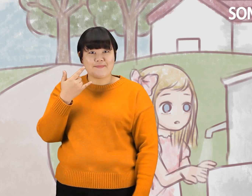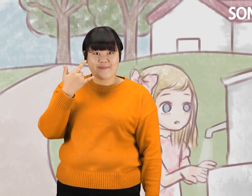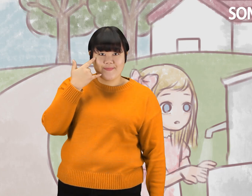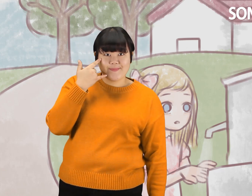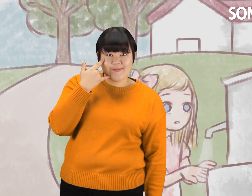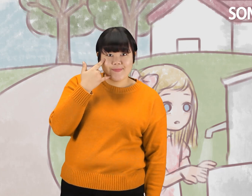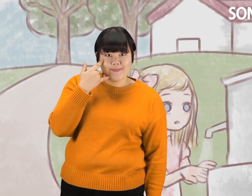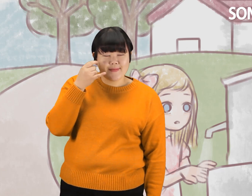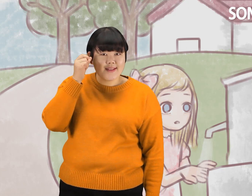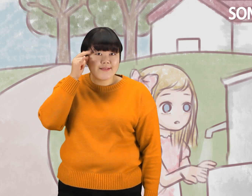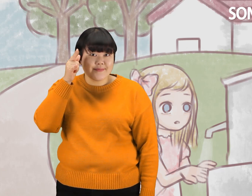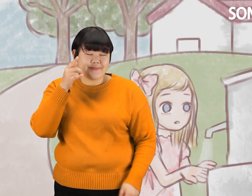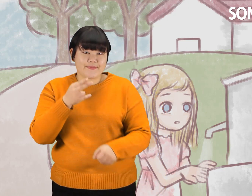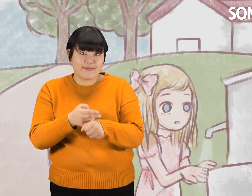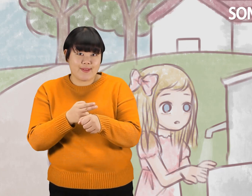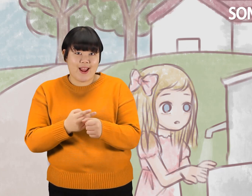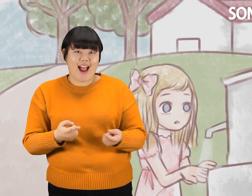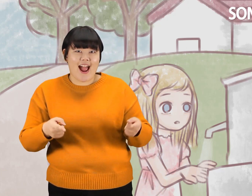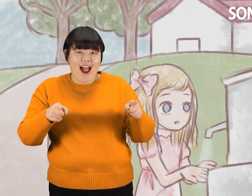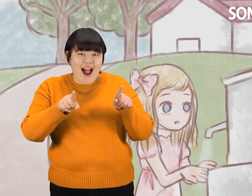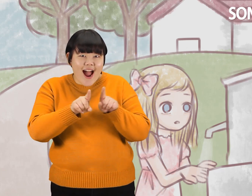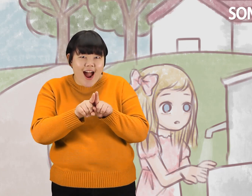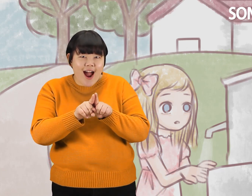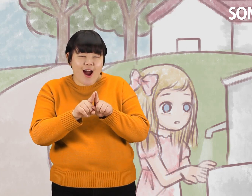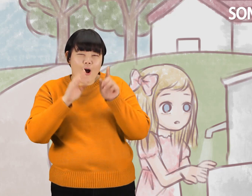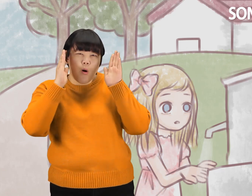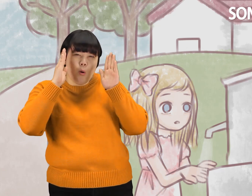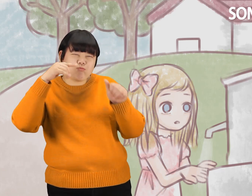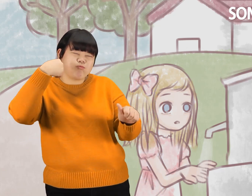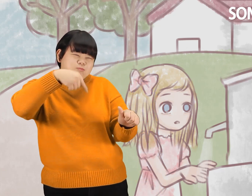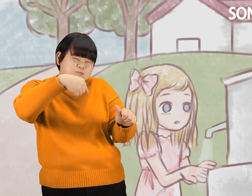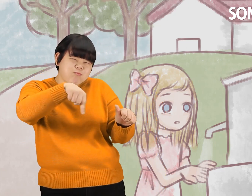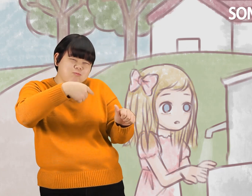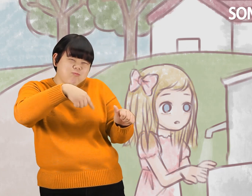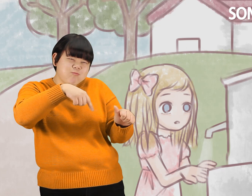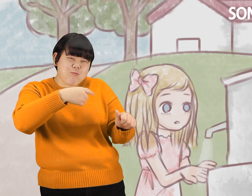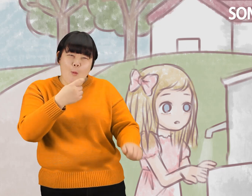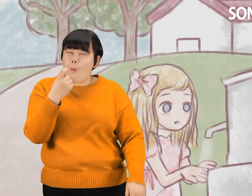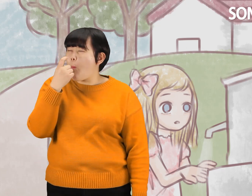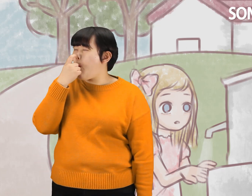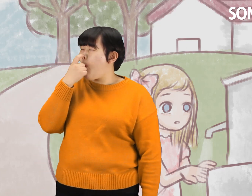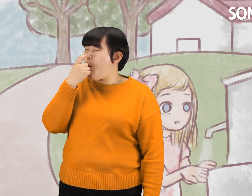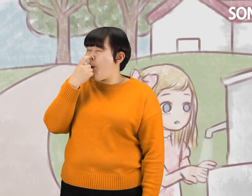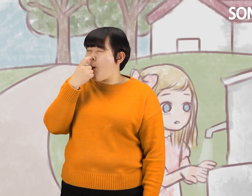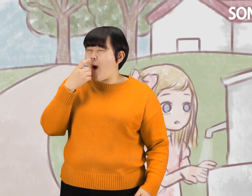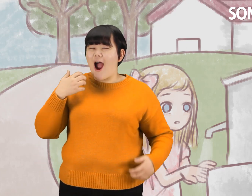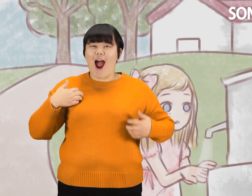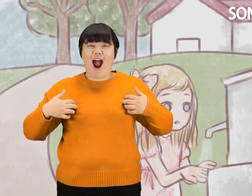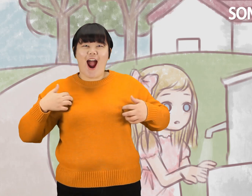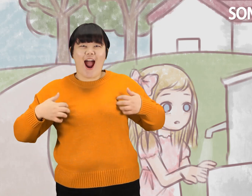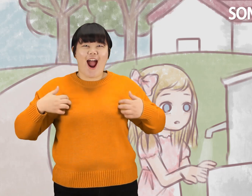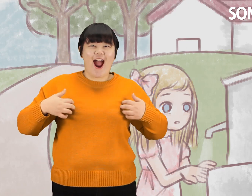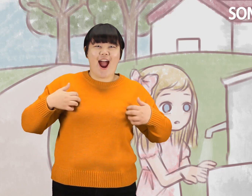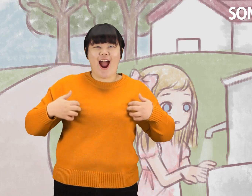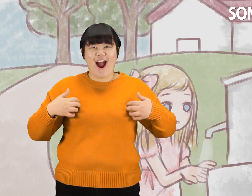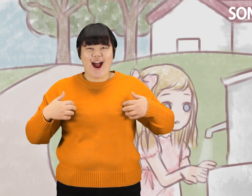ヘレンはサリバン先生と勉強することが楽しかったです。